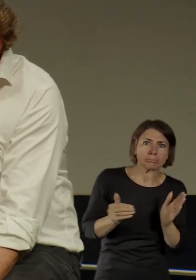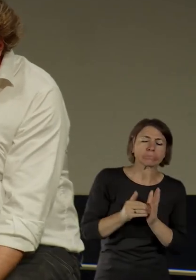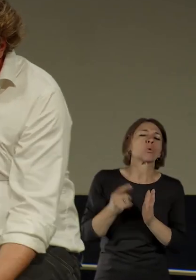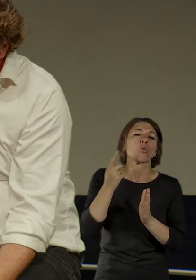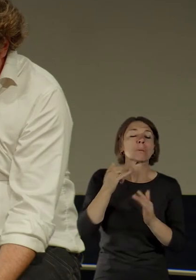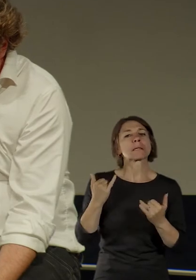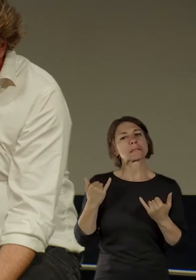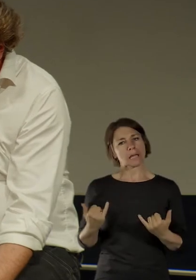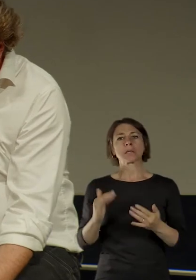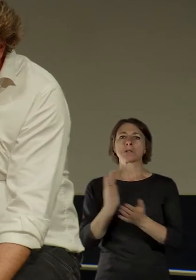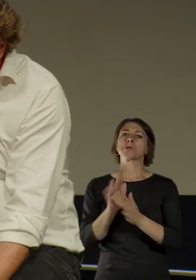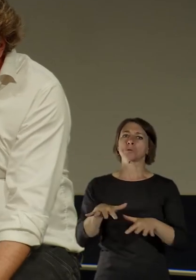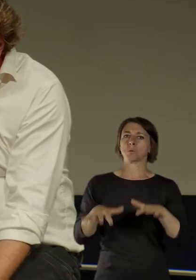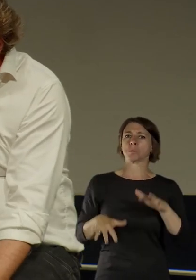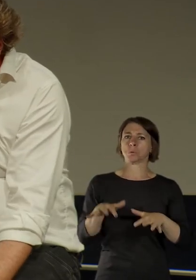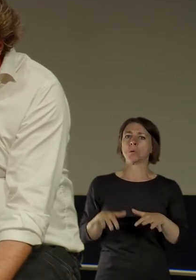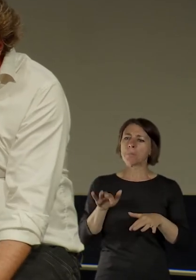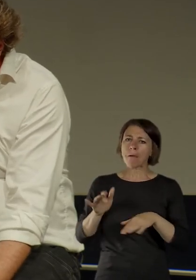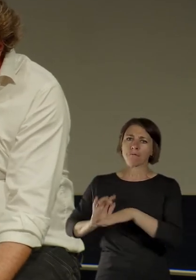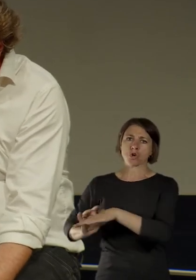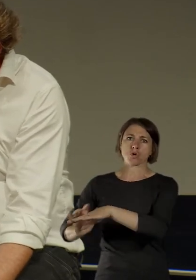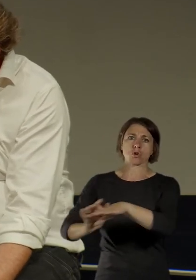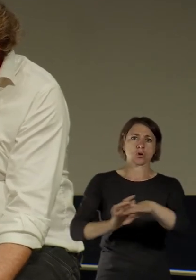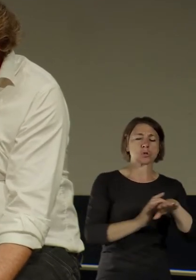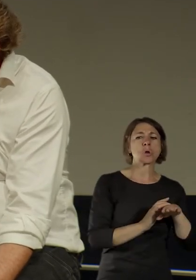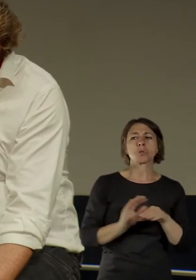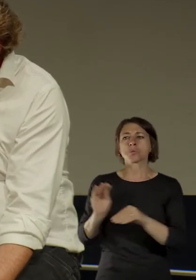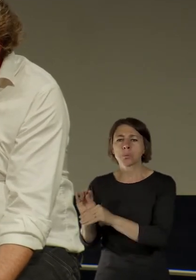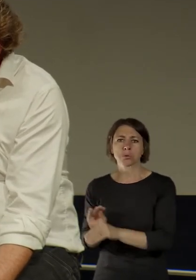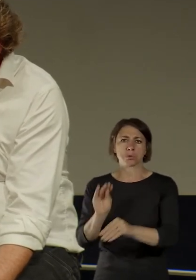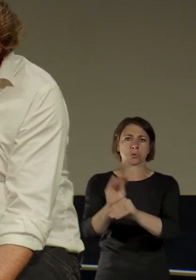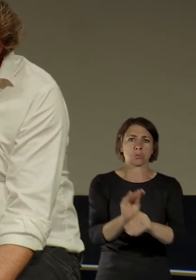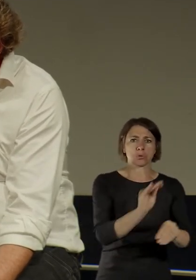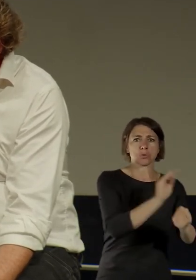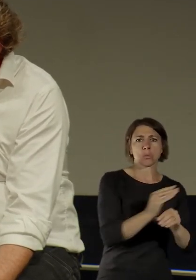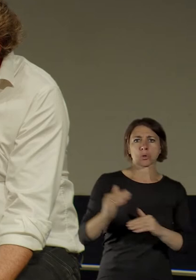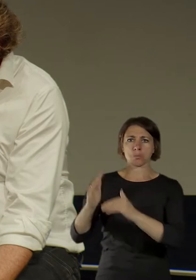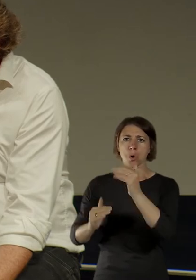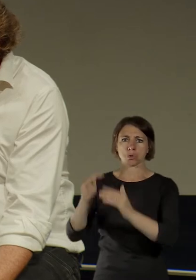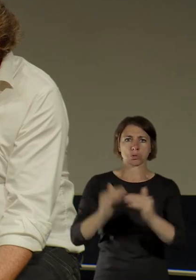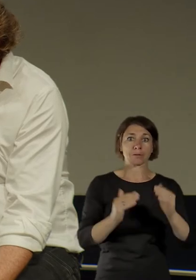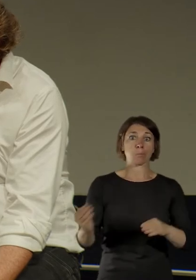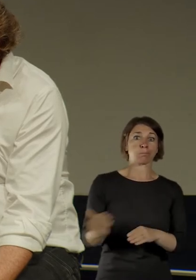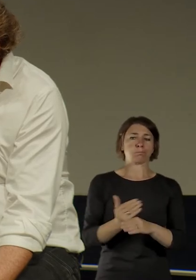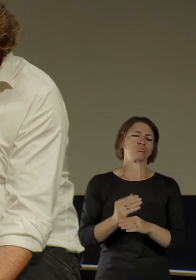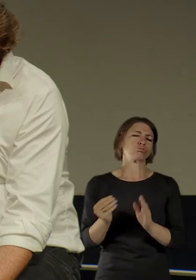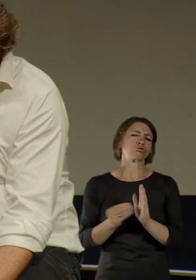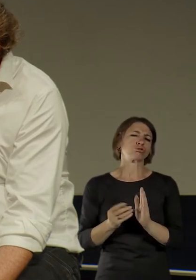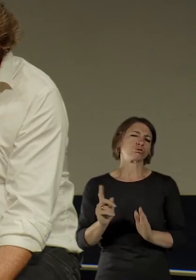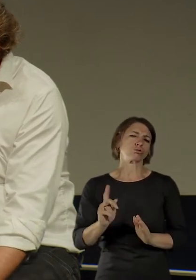A co prožíváme teď je doplňování. A je to zcela v souladu s principy udržitelnosti,